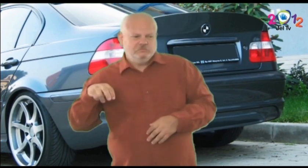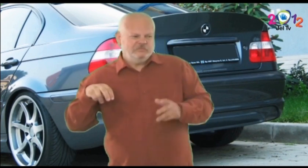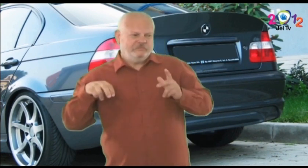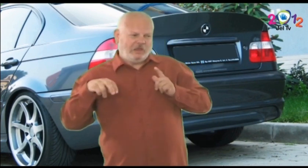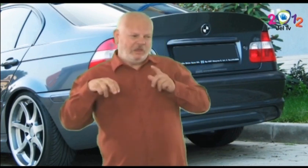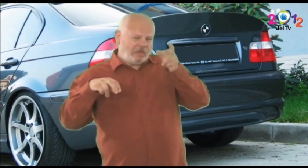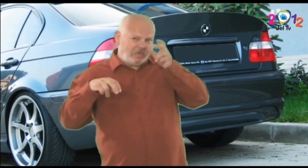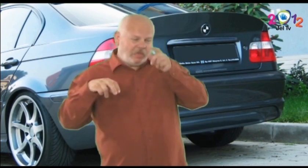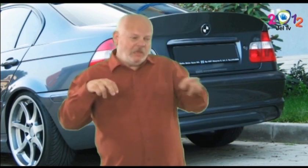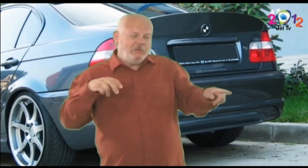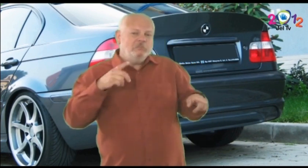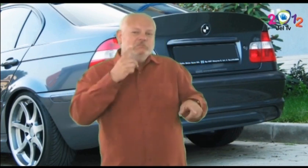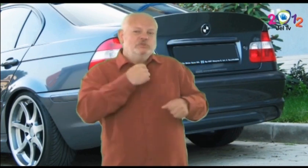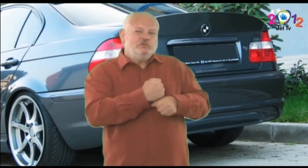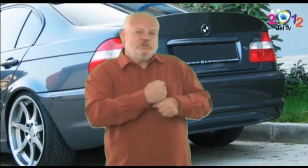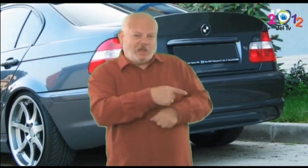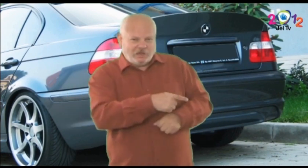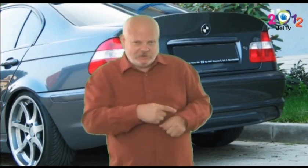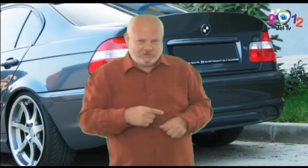A pap még vár, kíváncsi arra, mit kap a taxisofõr.